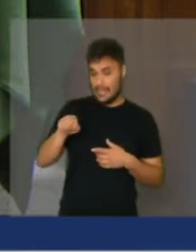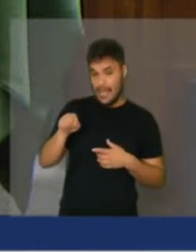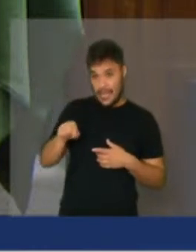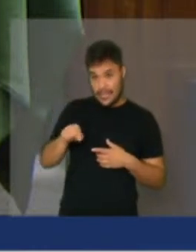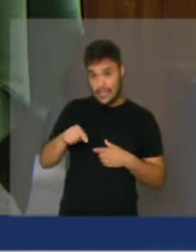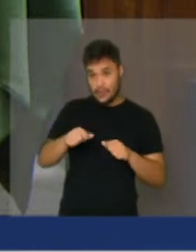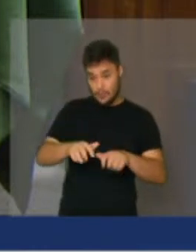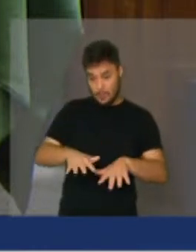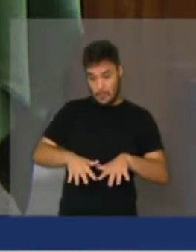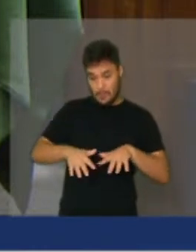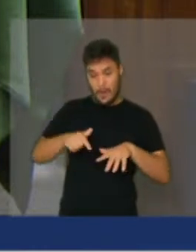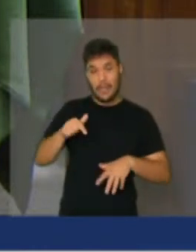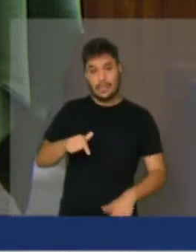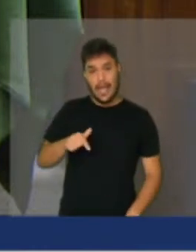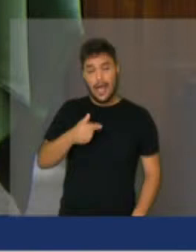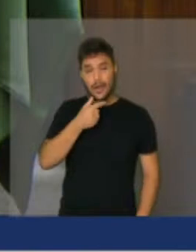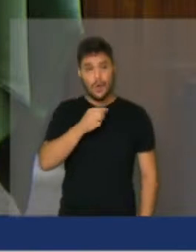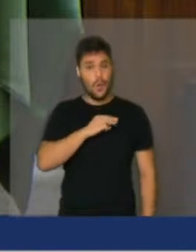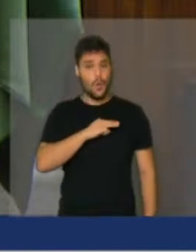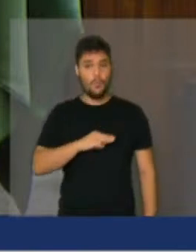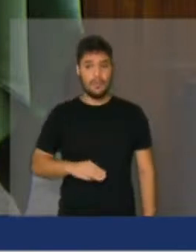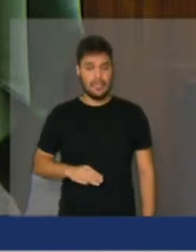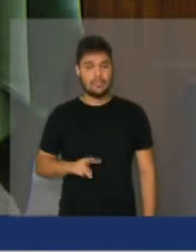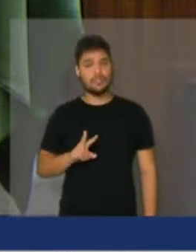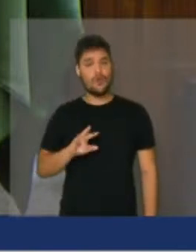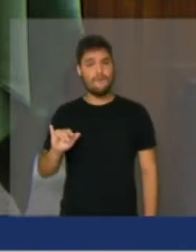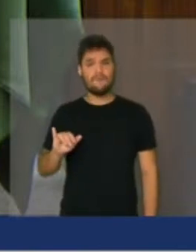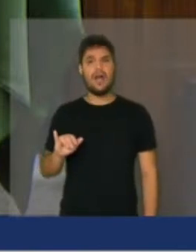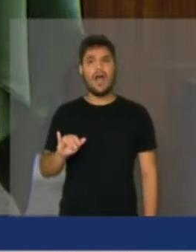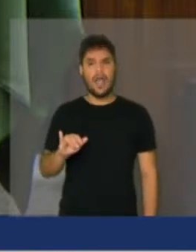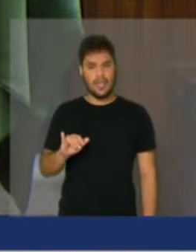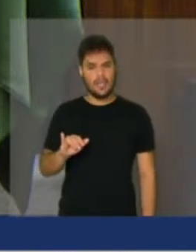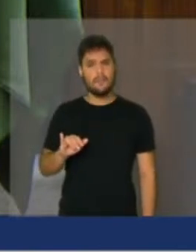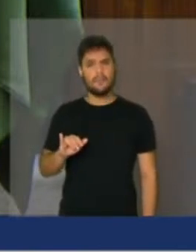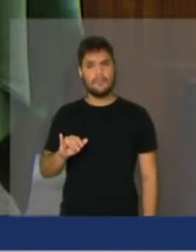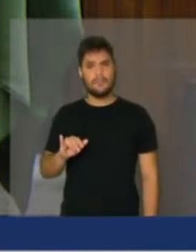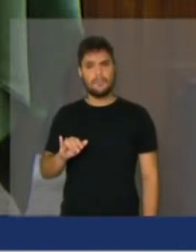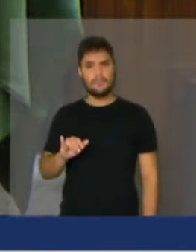QUE AQUI O MINISTRO VAI SER DEVIDAMENTE ENCURRALADO PARA DAR EXPLICAÇÕES SOBRE SUAS